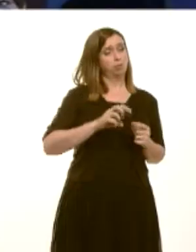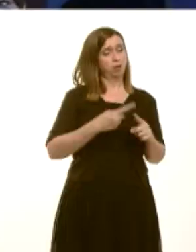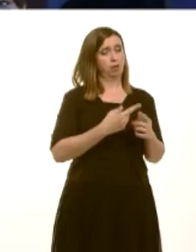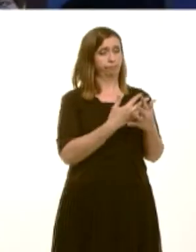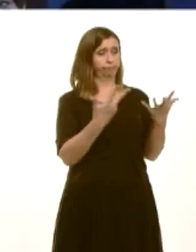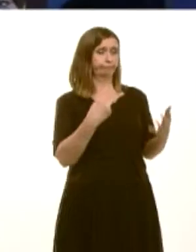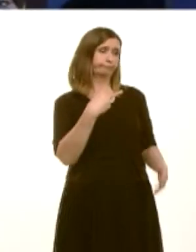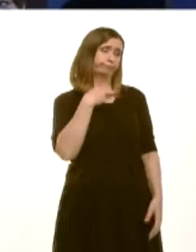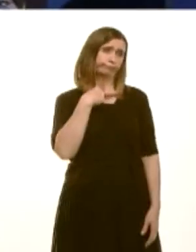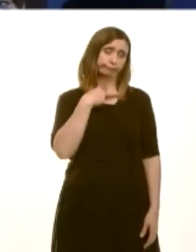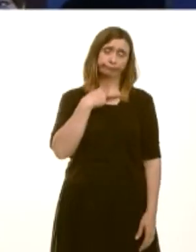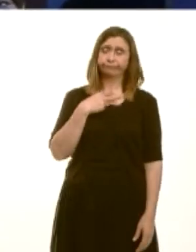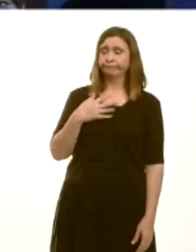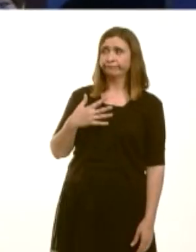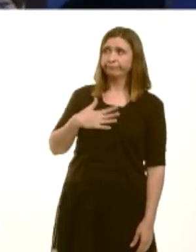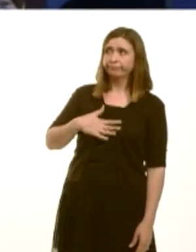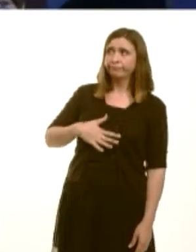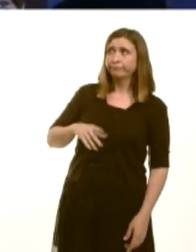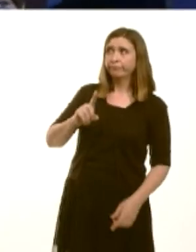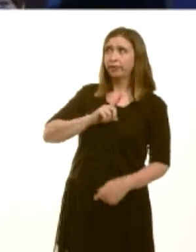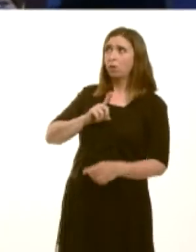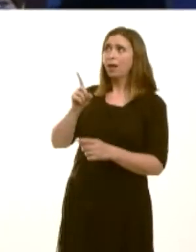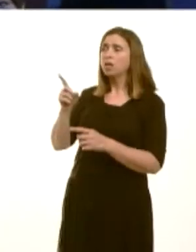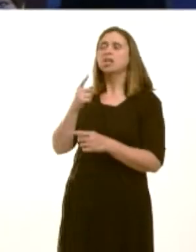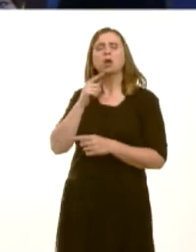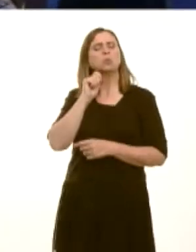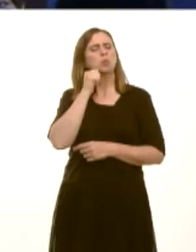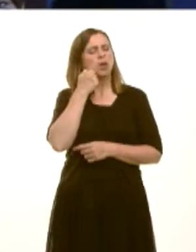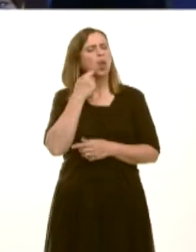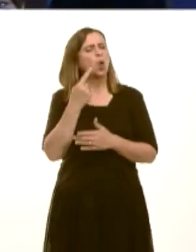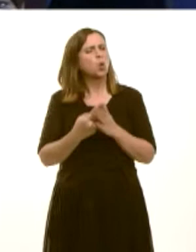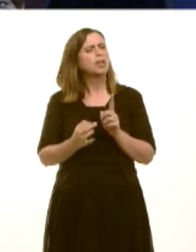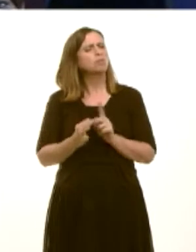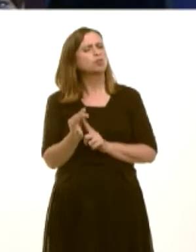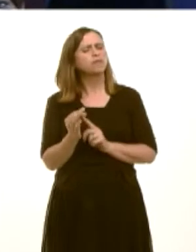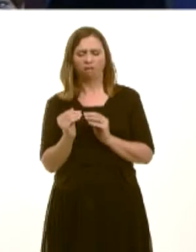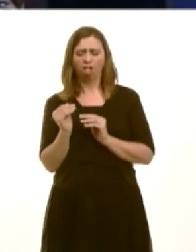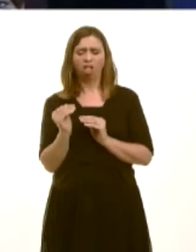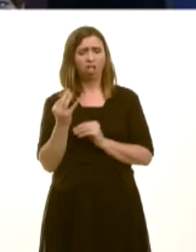wedi setlo am ymrwymiad o ddim ond 8 y cant o welliant mewn effeithlonrwydd ynni tai newydd